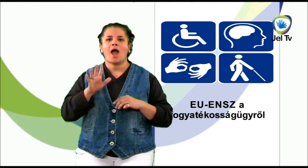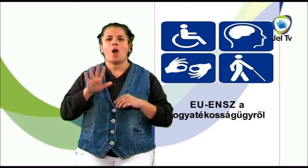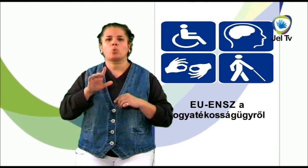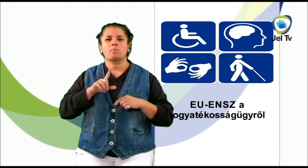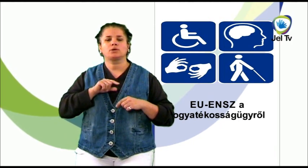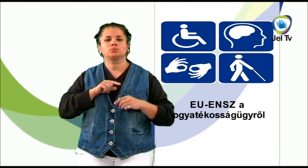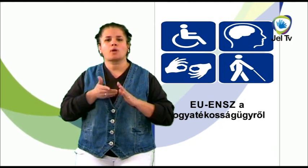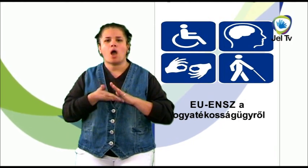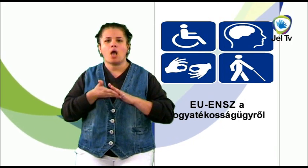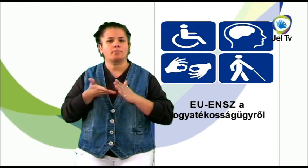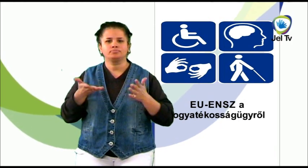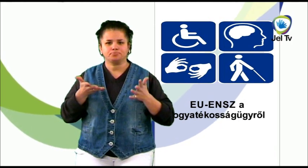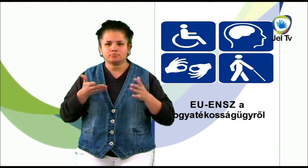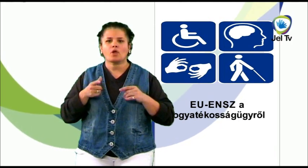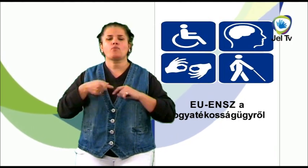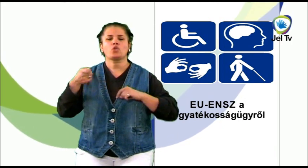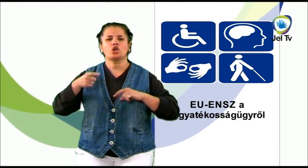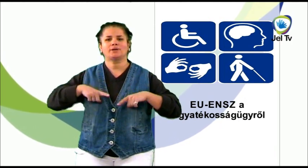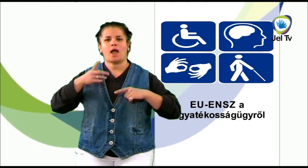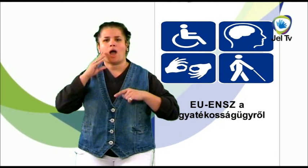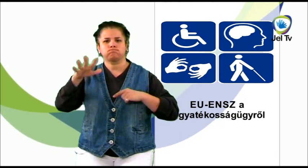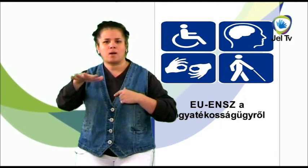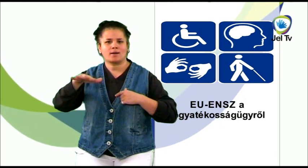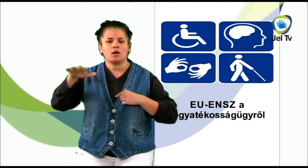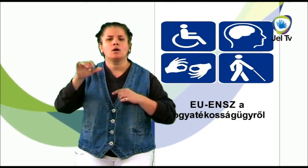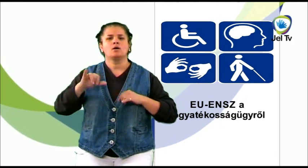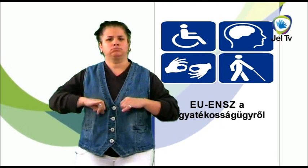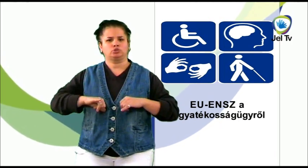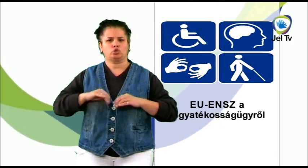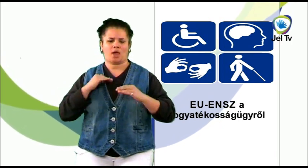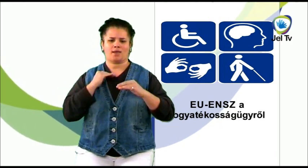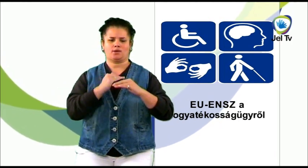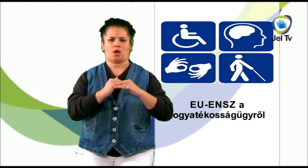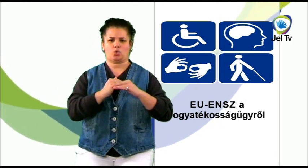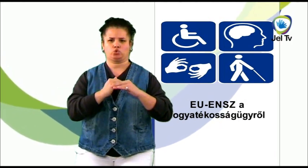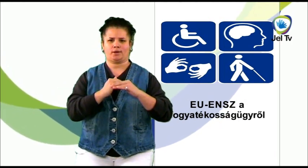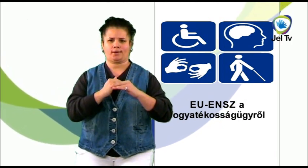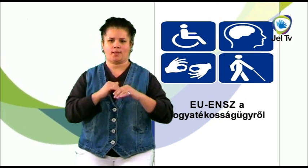Európai szociális alapnak biztosítani kell az esélyegyenlőséget